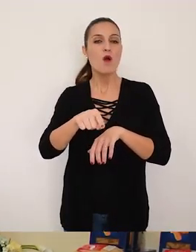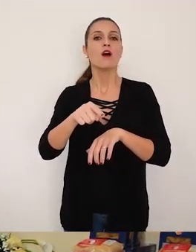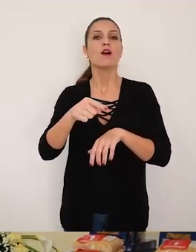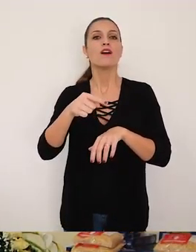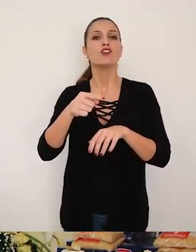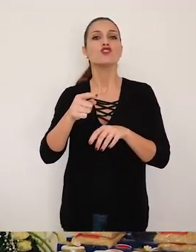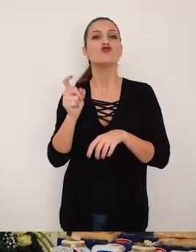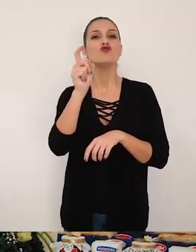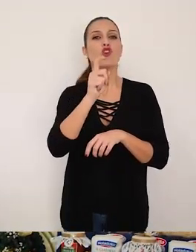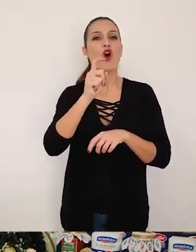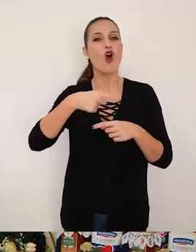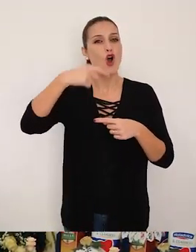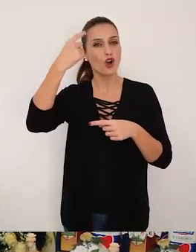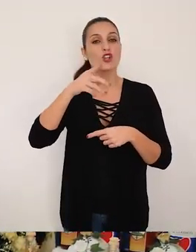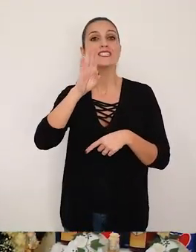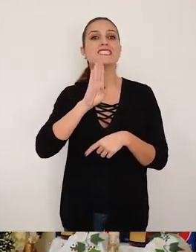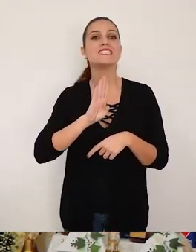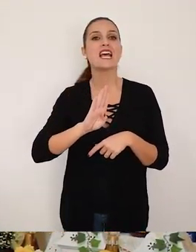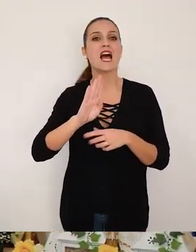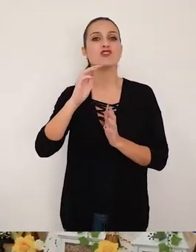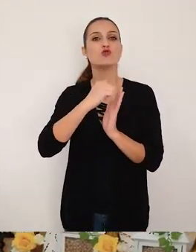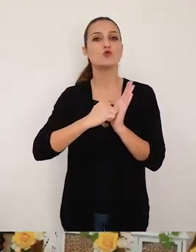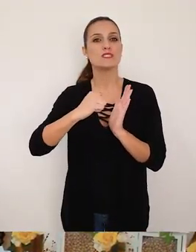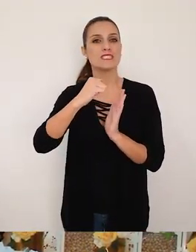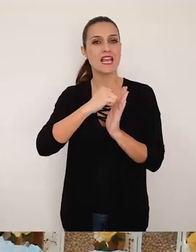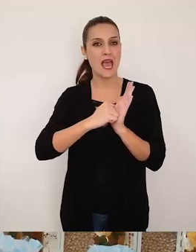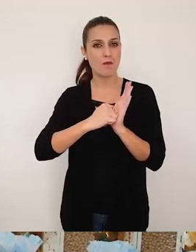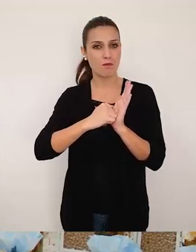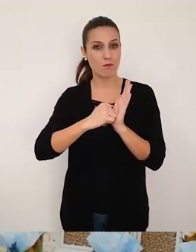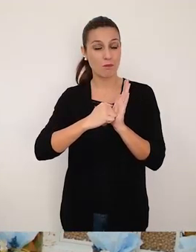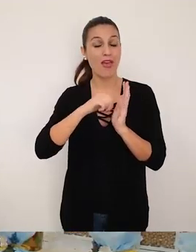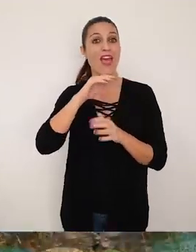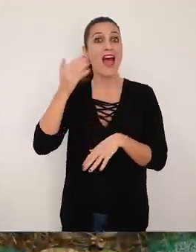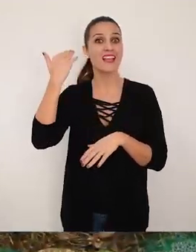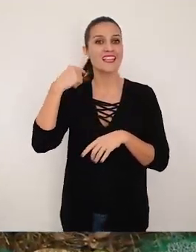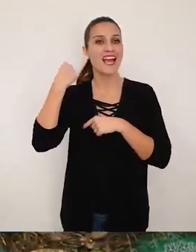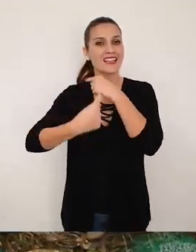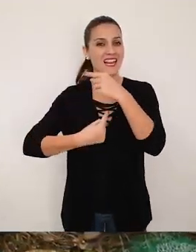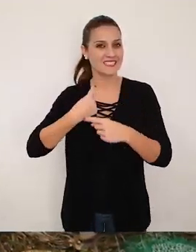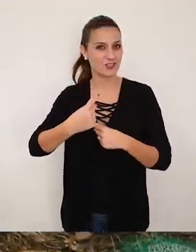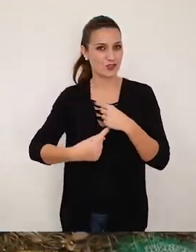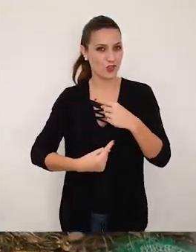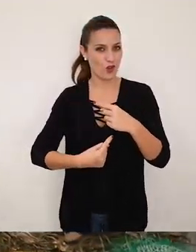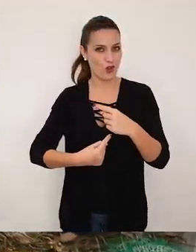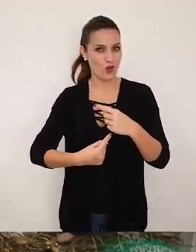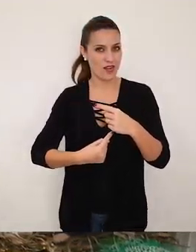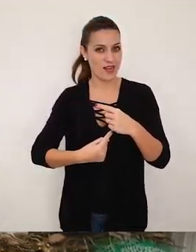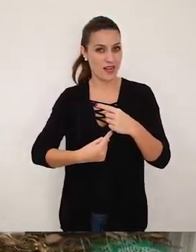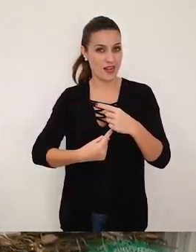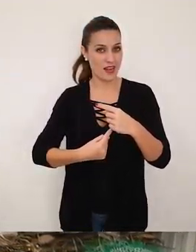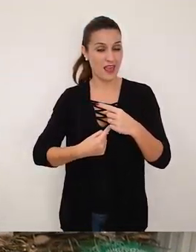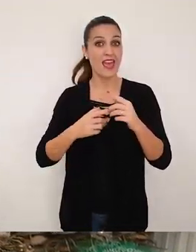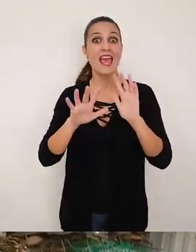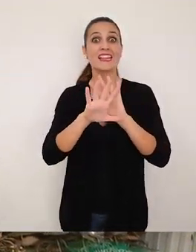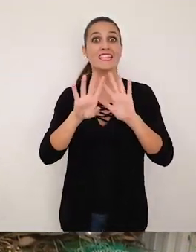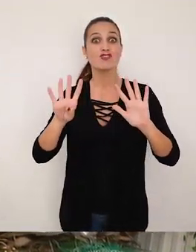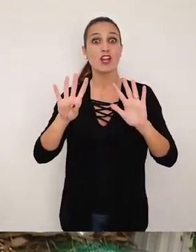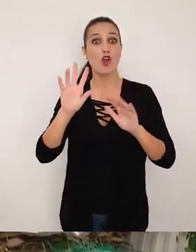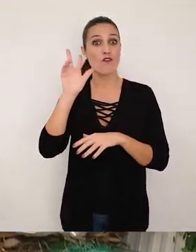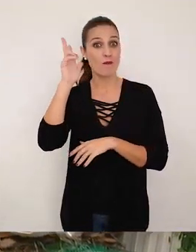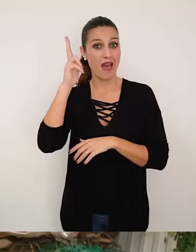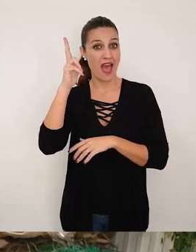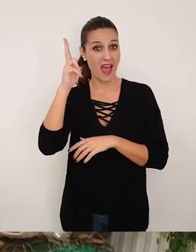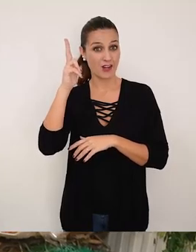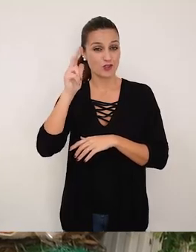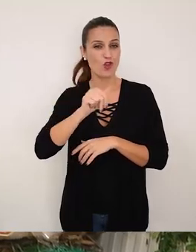usanza del territorio idruntino. Infatti, ogni 19 marzo, in occasione della